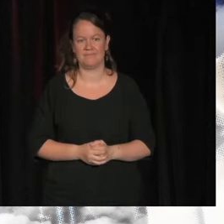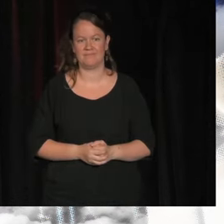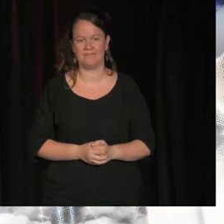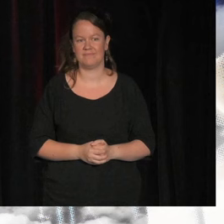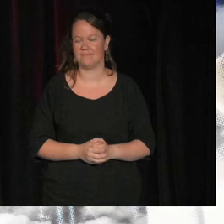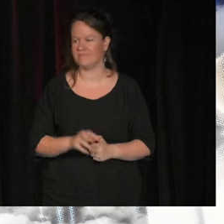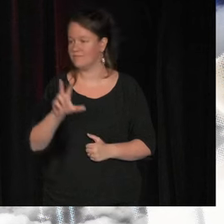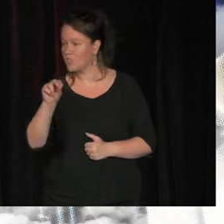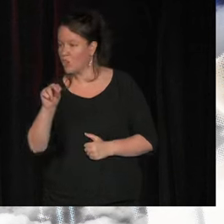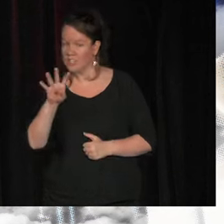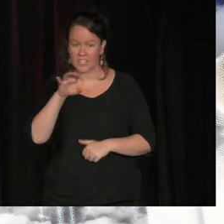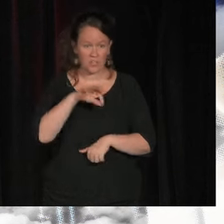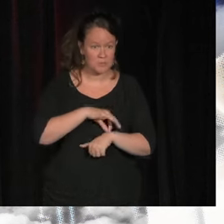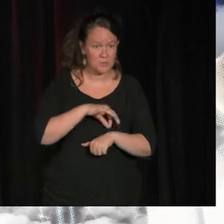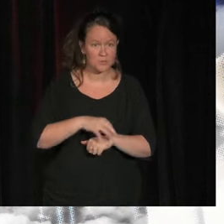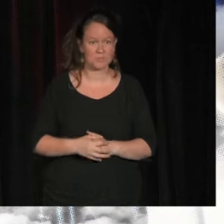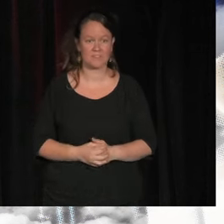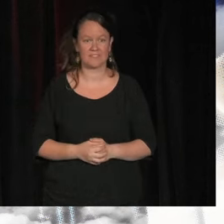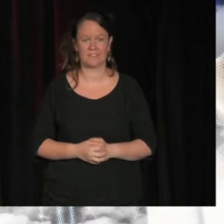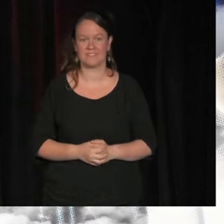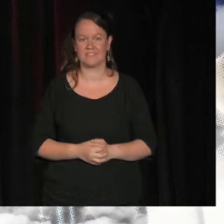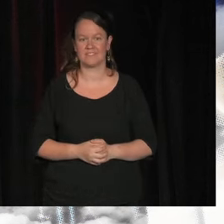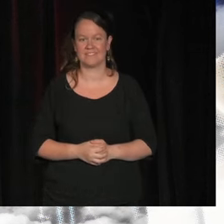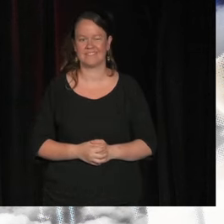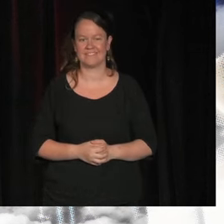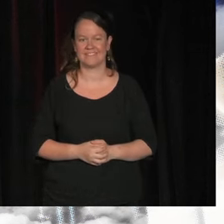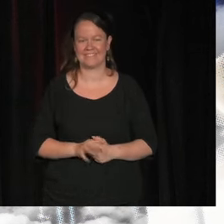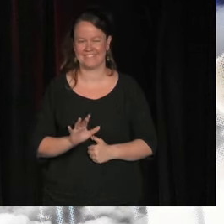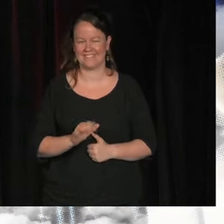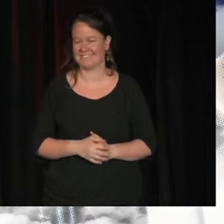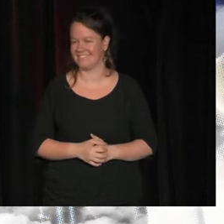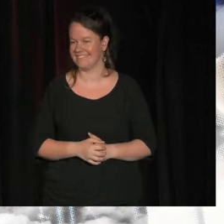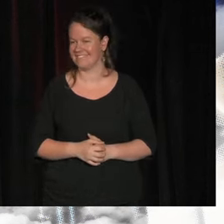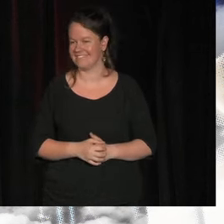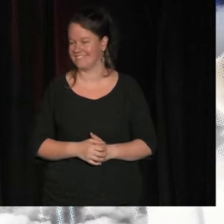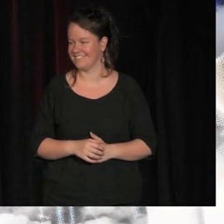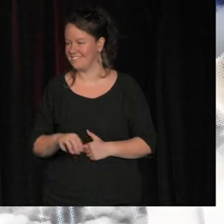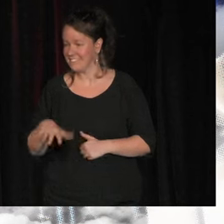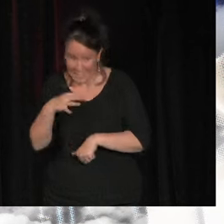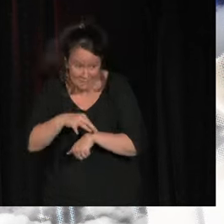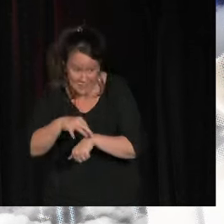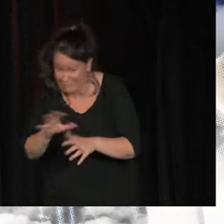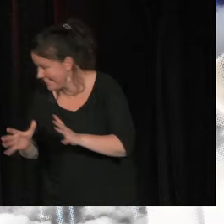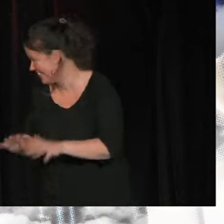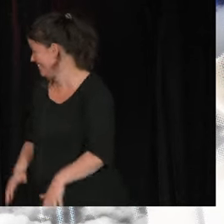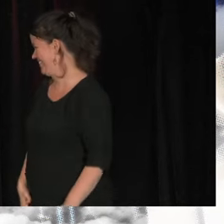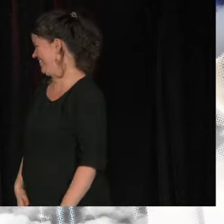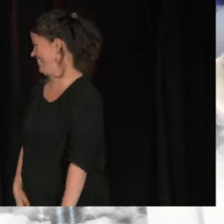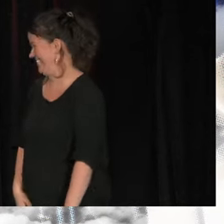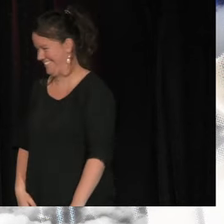Oui ou peut-être un peu moins, un peu moins de 30 minutes, c'est bien. Peut-être un petit peu moins. 15 minutes. Peut-être 15 minutes. Ça va ?